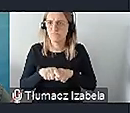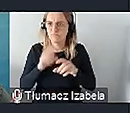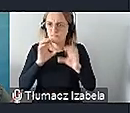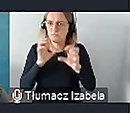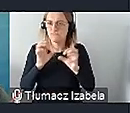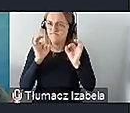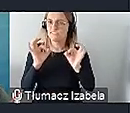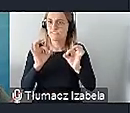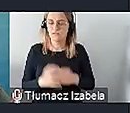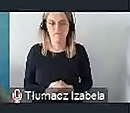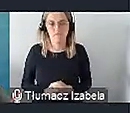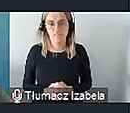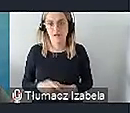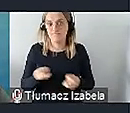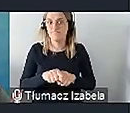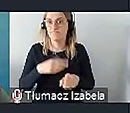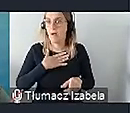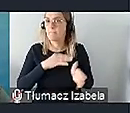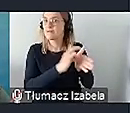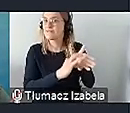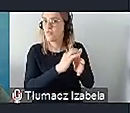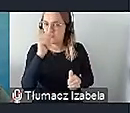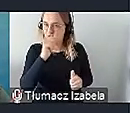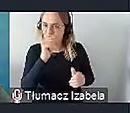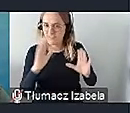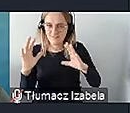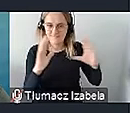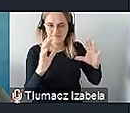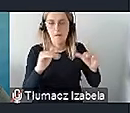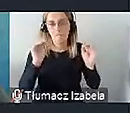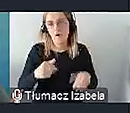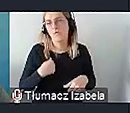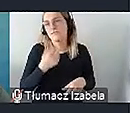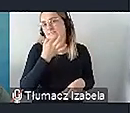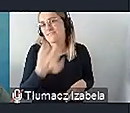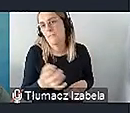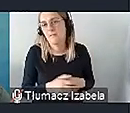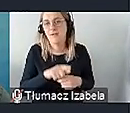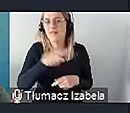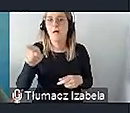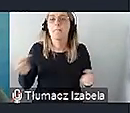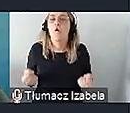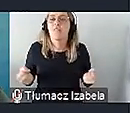Tak jak tutaj mamy ten rysunek ze świnkami. Oczywiście mógłbym po prostu państwa zapytać, jaka jest wasza motywacja.